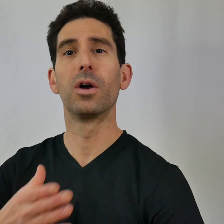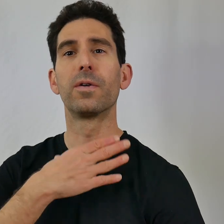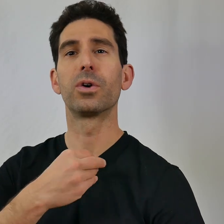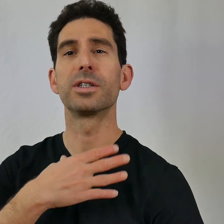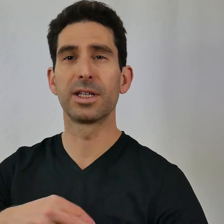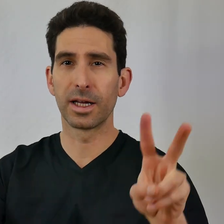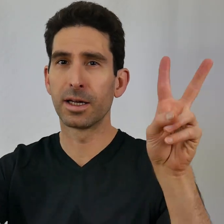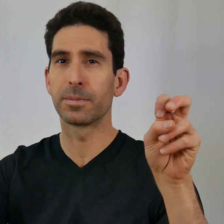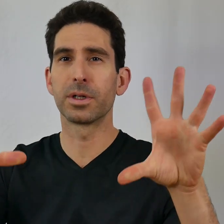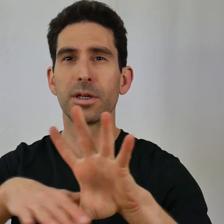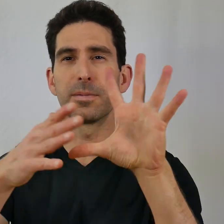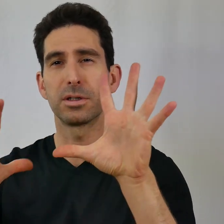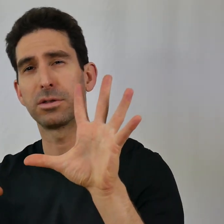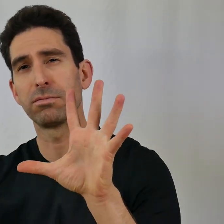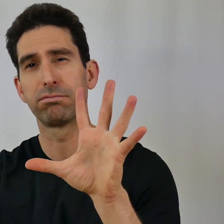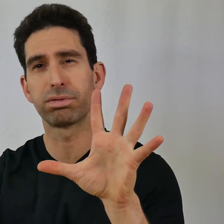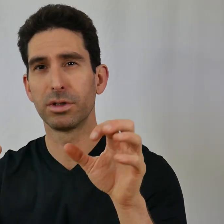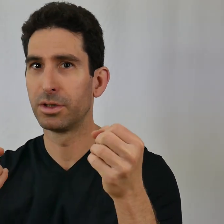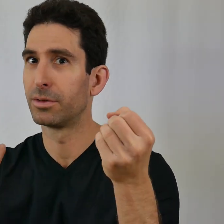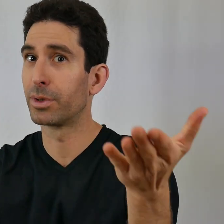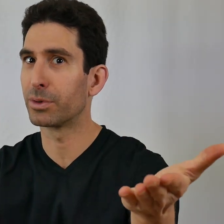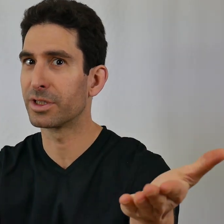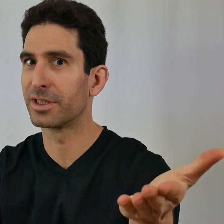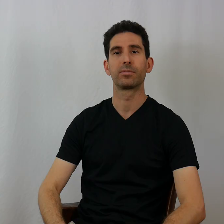Voici ma proposition d'expression imagée en LSF.